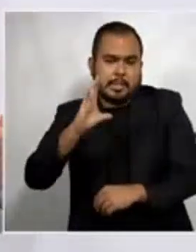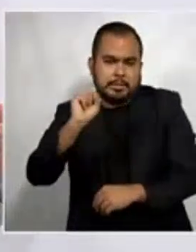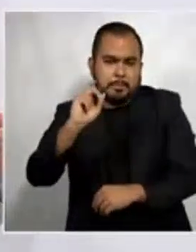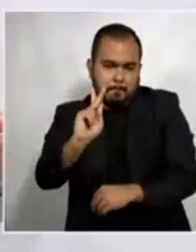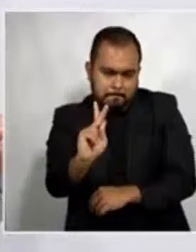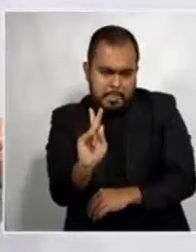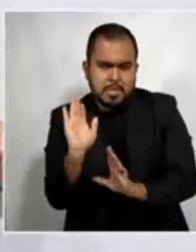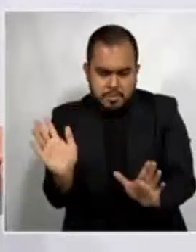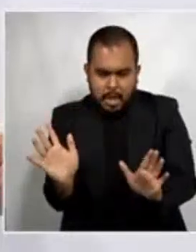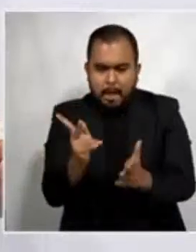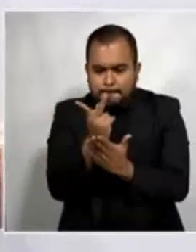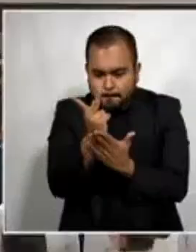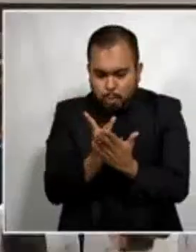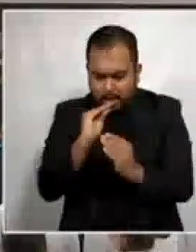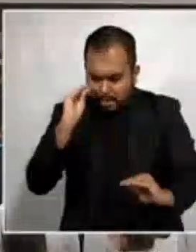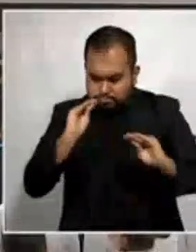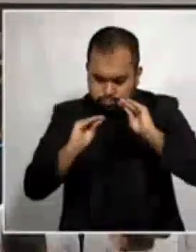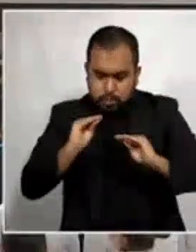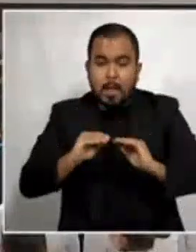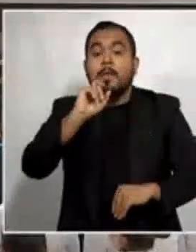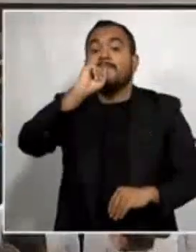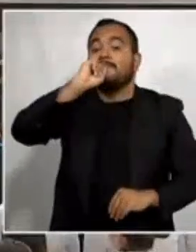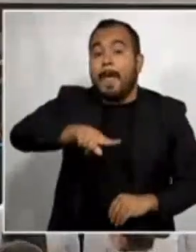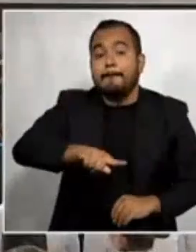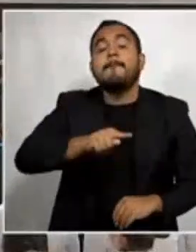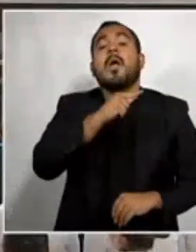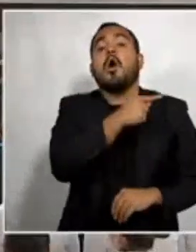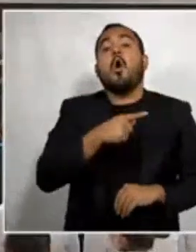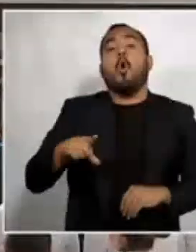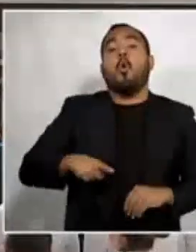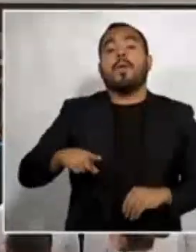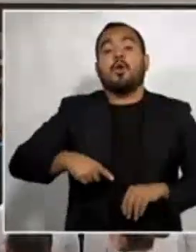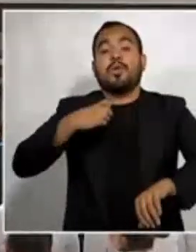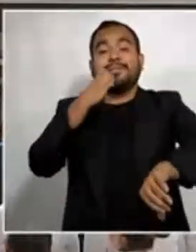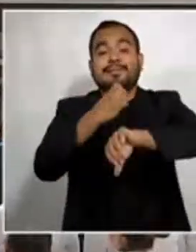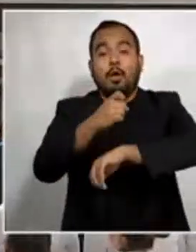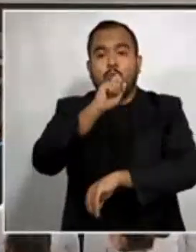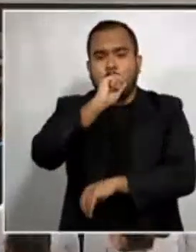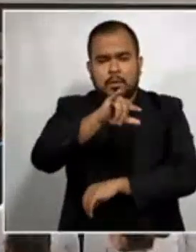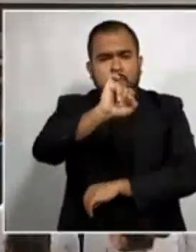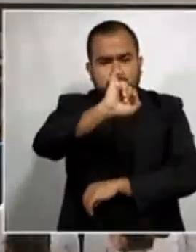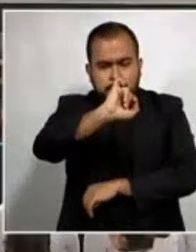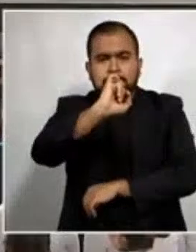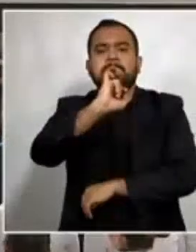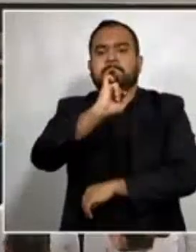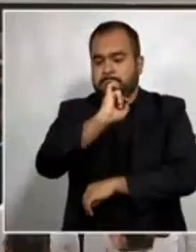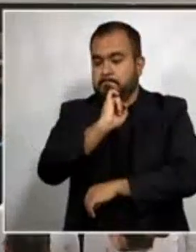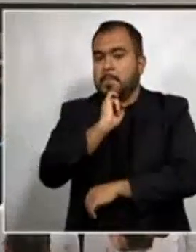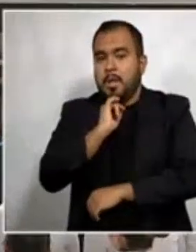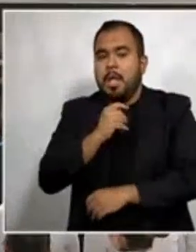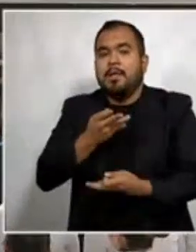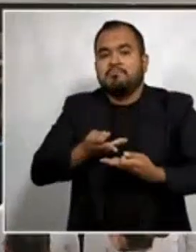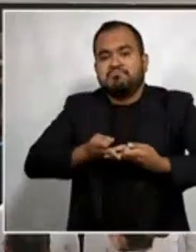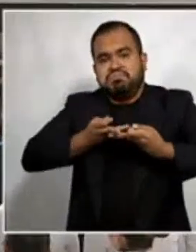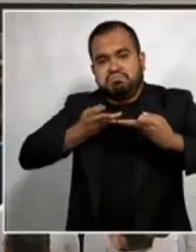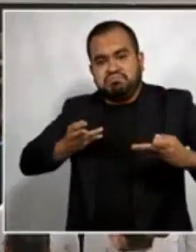del estado de Jalisco estará aportando predios junto con los gobiernos municipales para la